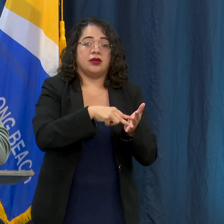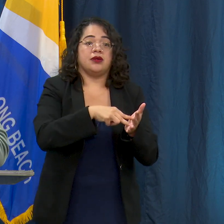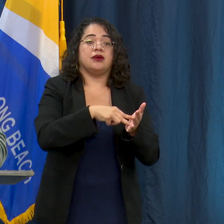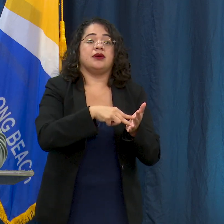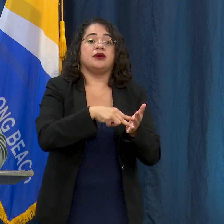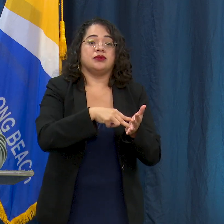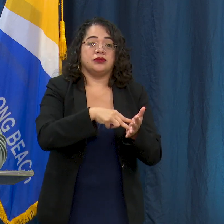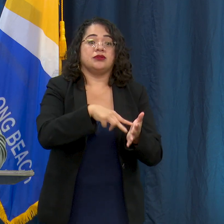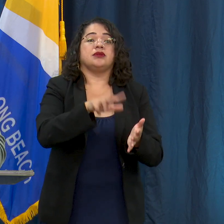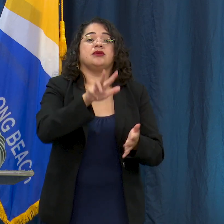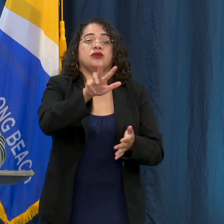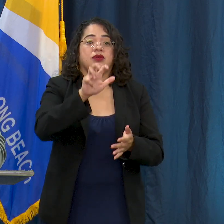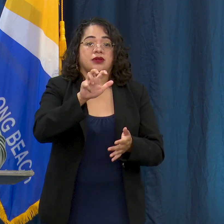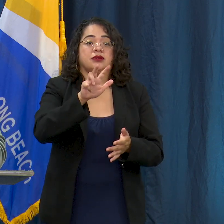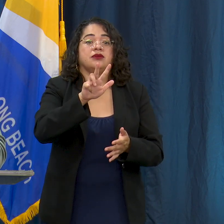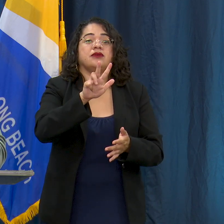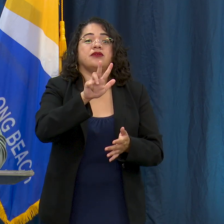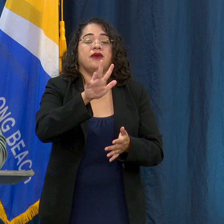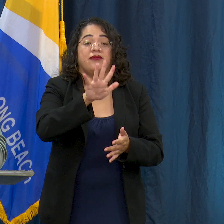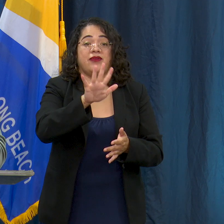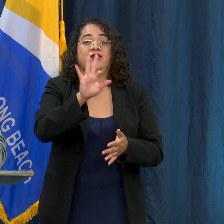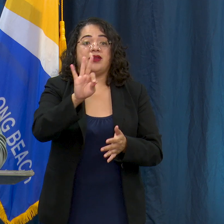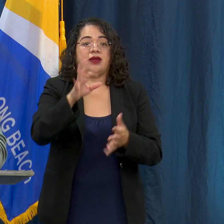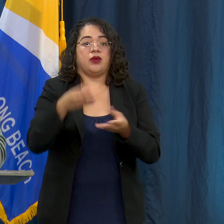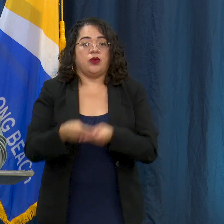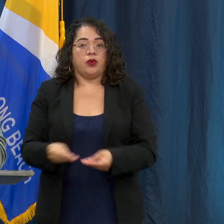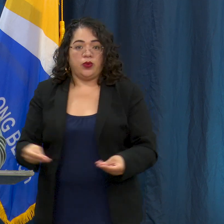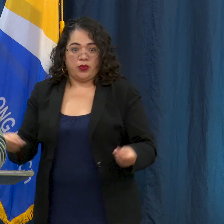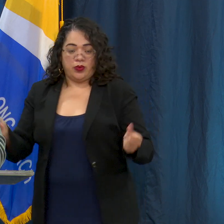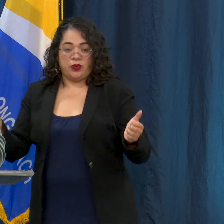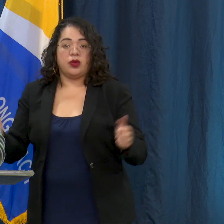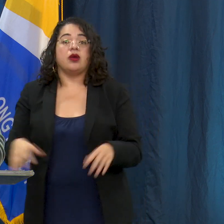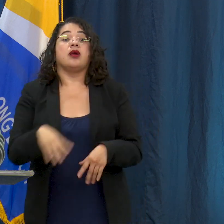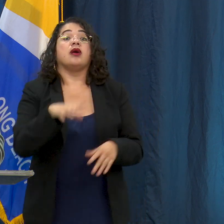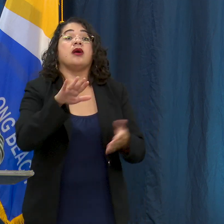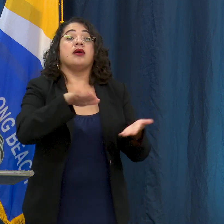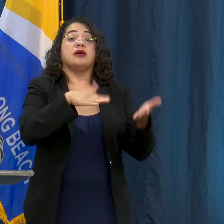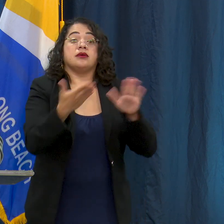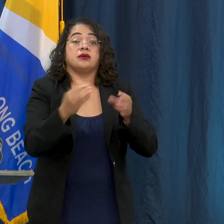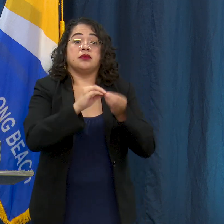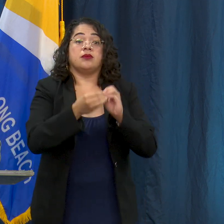siento que interesa dentists en la ciudad el on bitches vamos a empezar